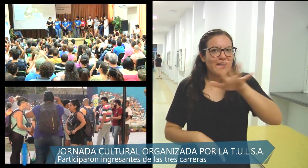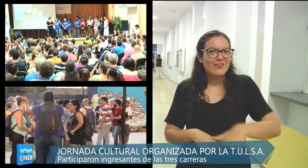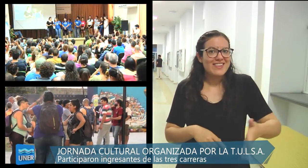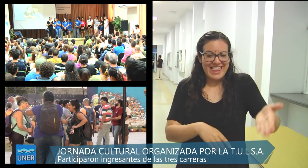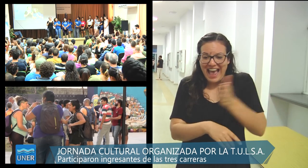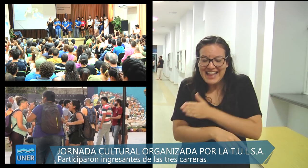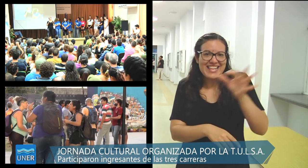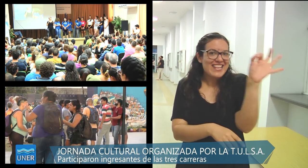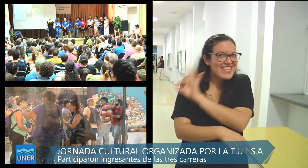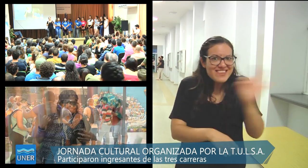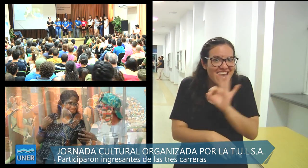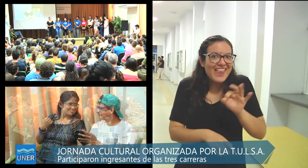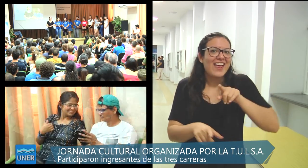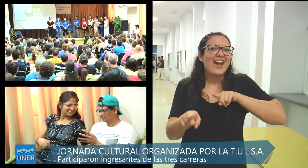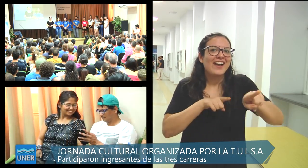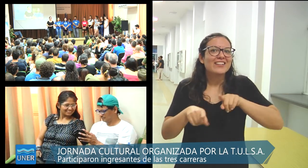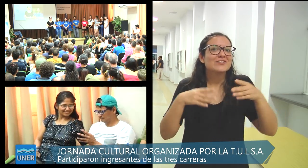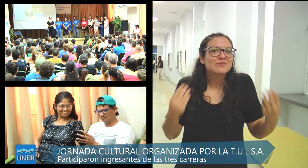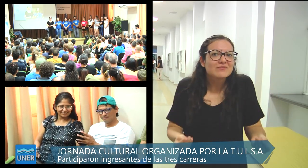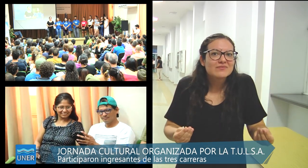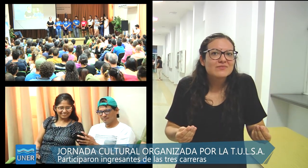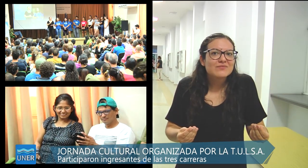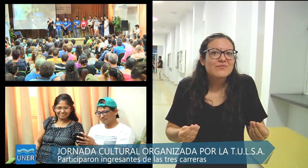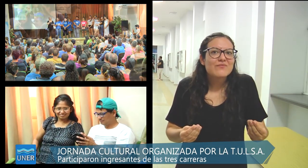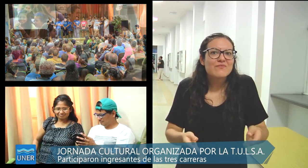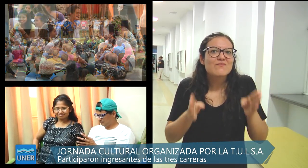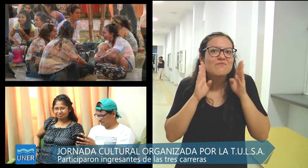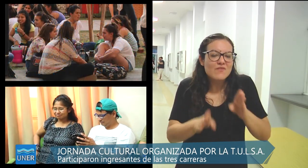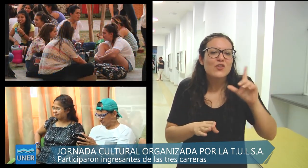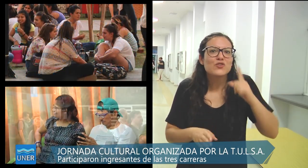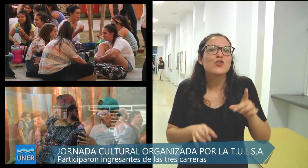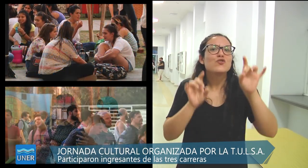No hay ninguna experiencia en el país de una carrera que esté orientada a sordos y